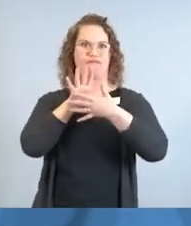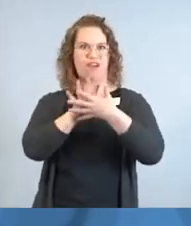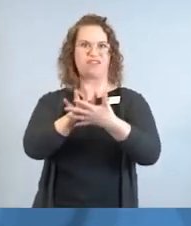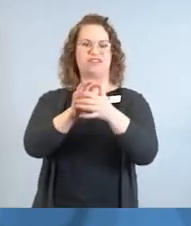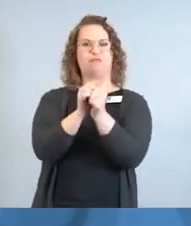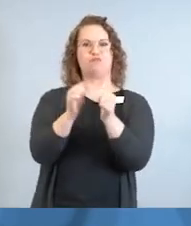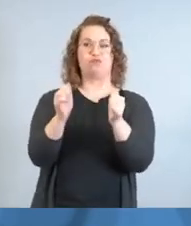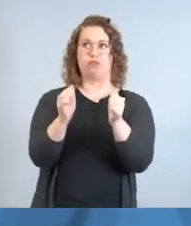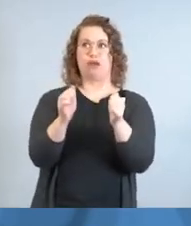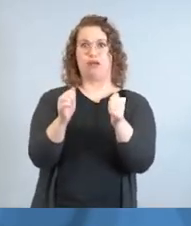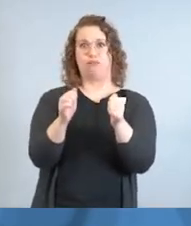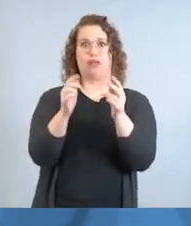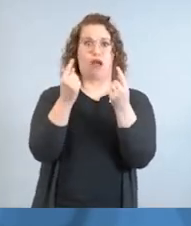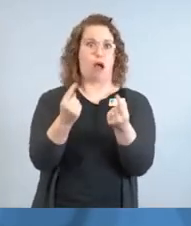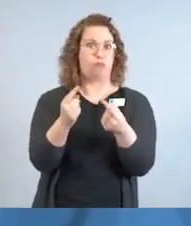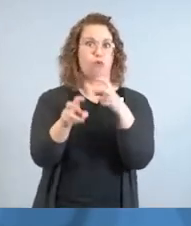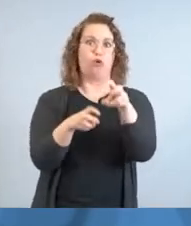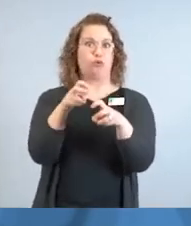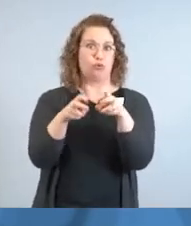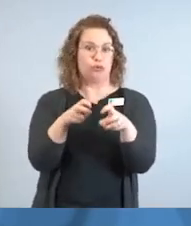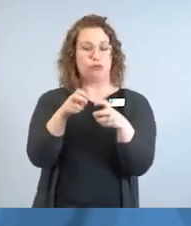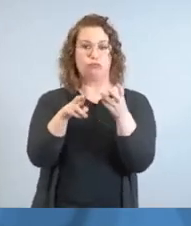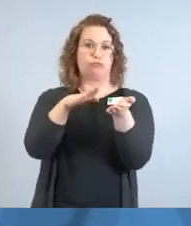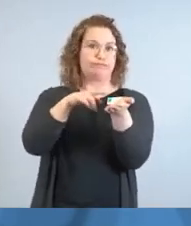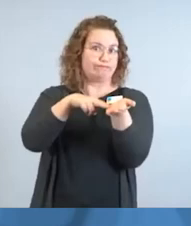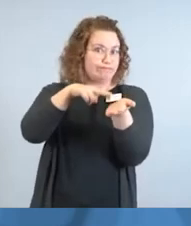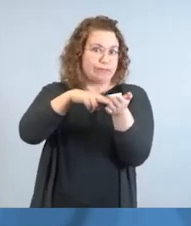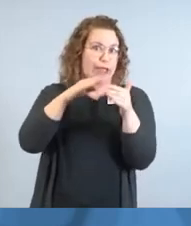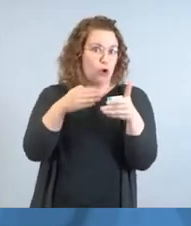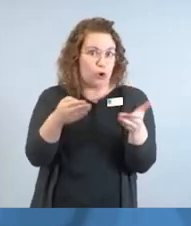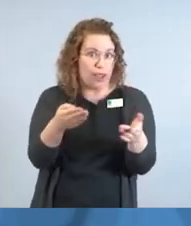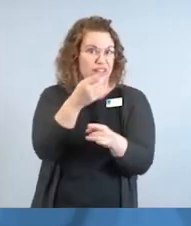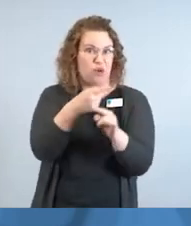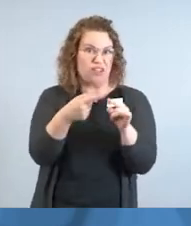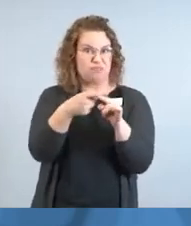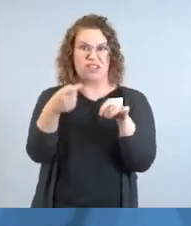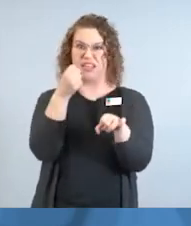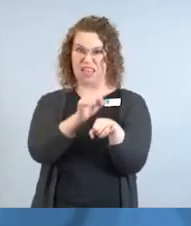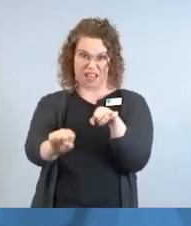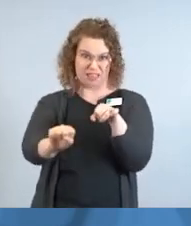että näin ei voisi tehdä. Siksi teemme näin varovaisuusperiaatteen vuoksi.